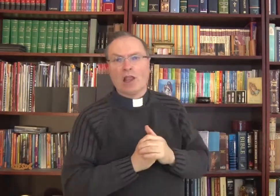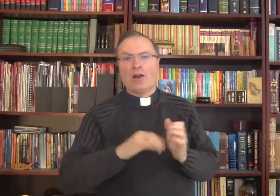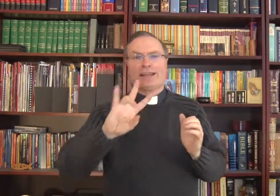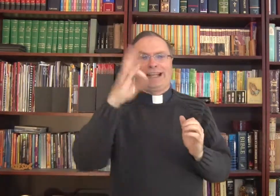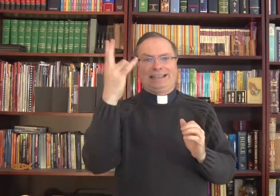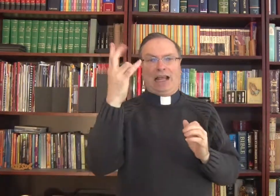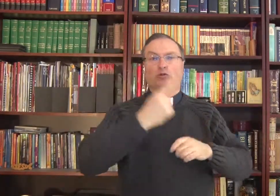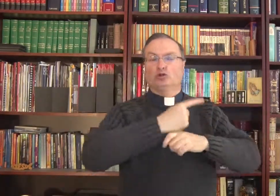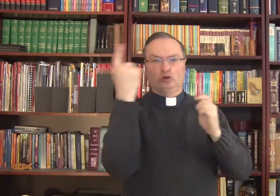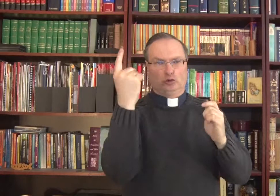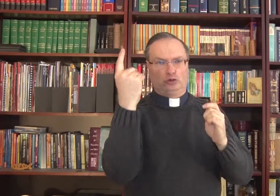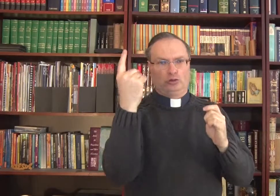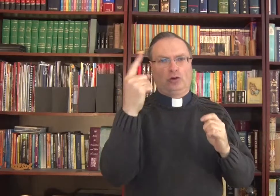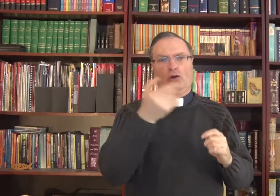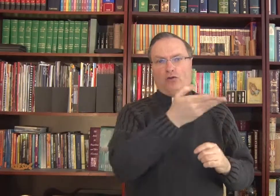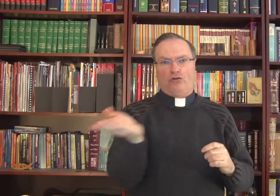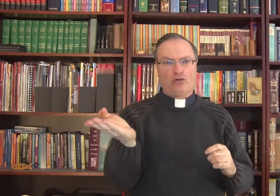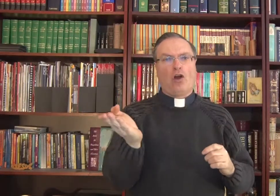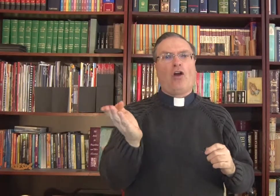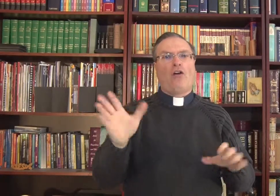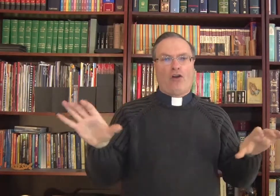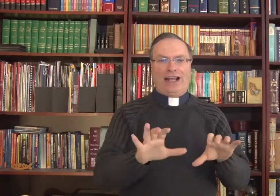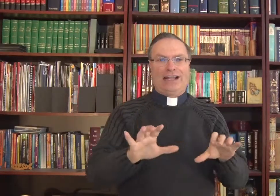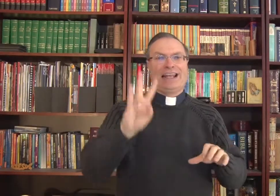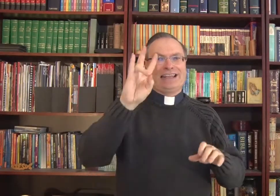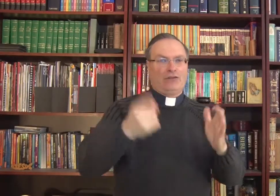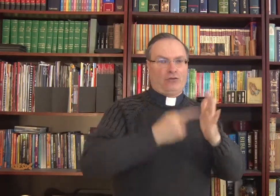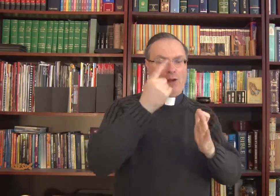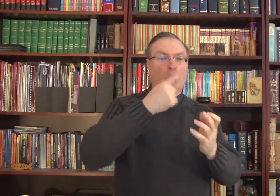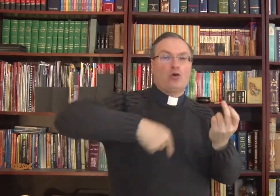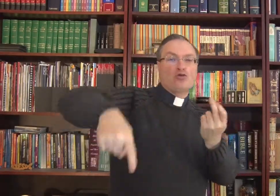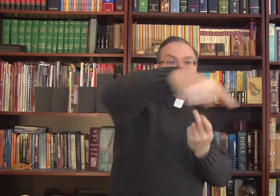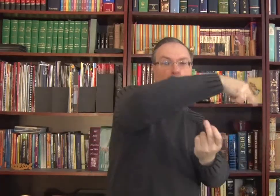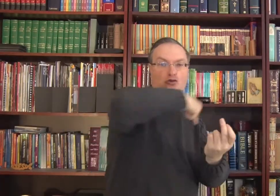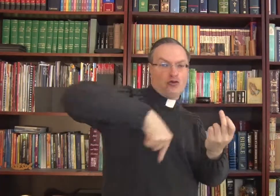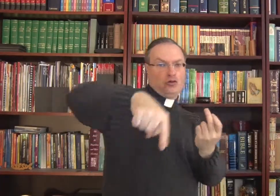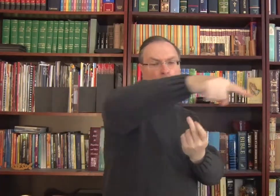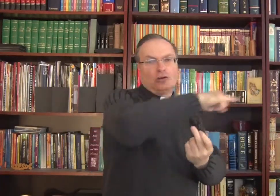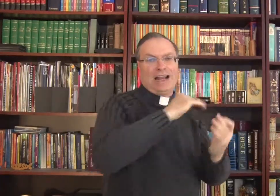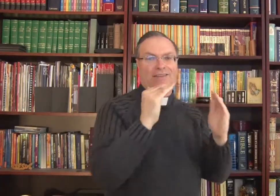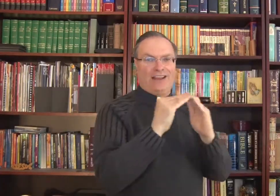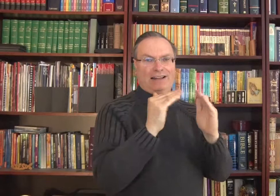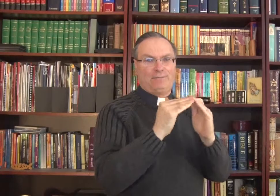Le septième jour, vous ferez sept fois le tour de la ville